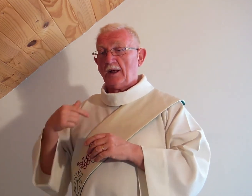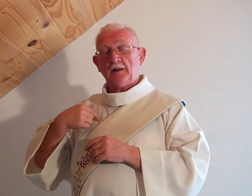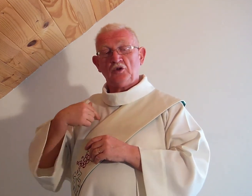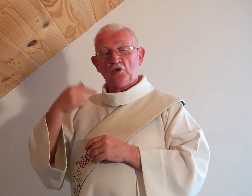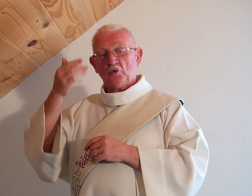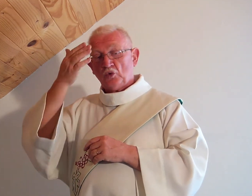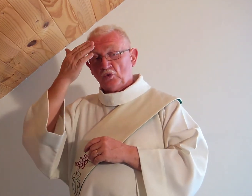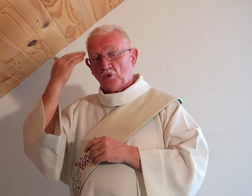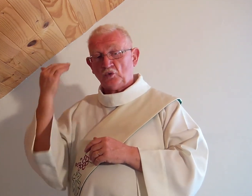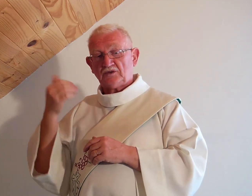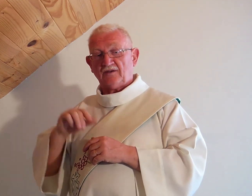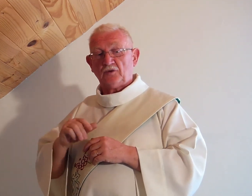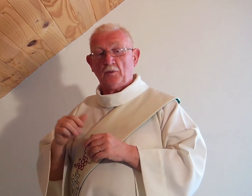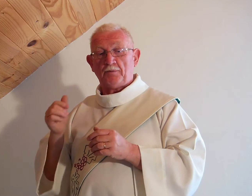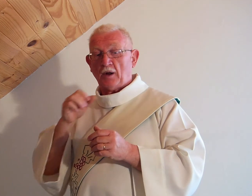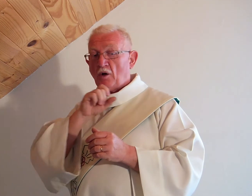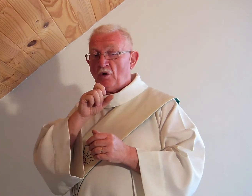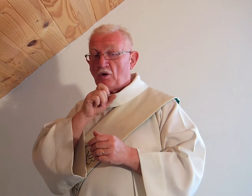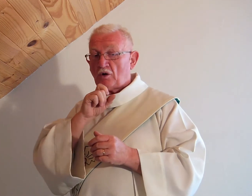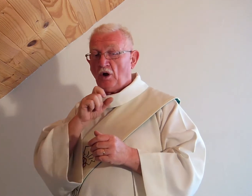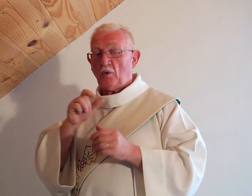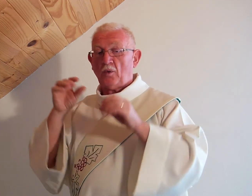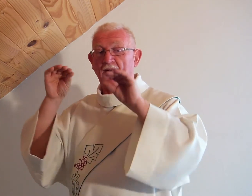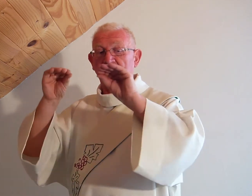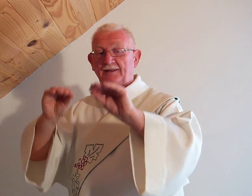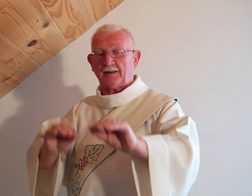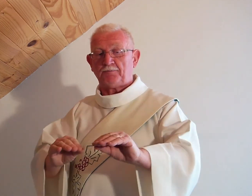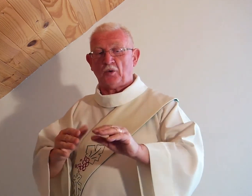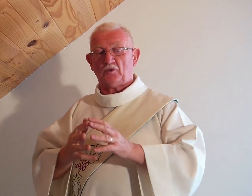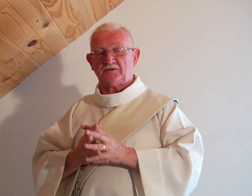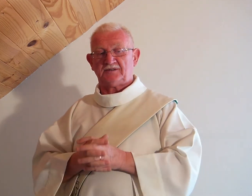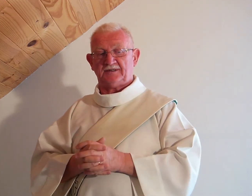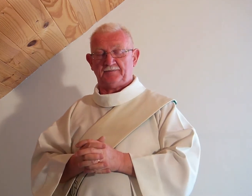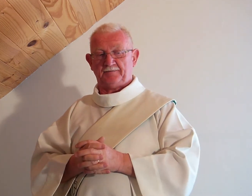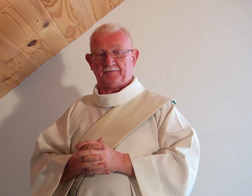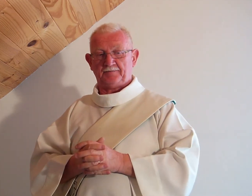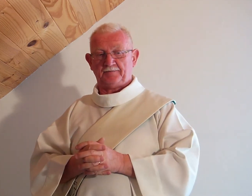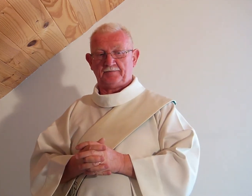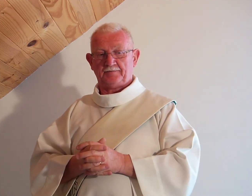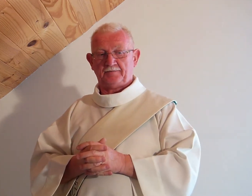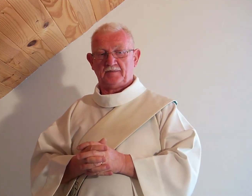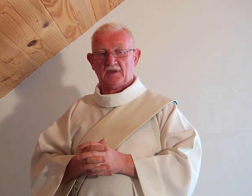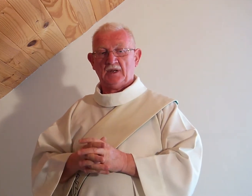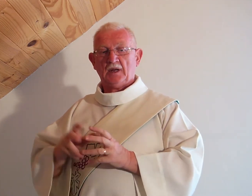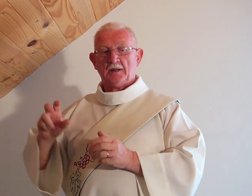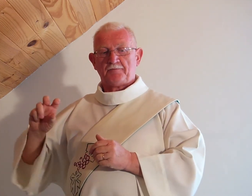et nous ne savons pas où on l’a déposé. »